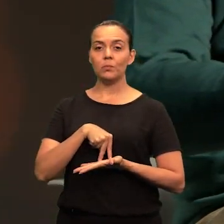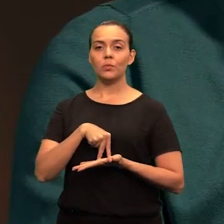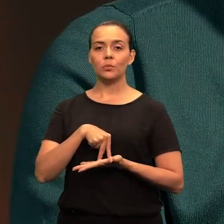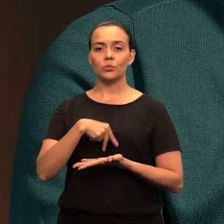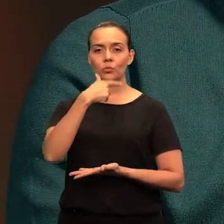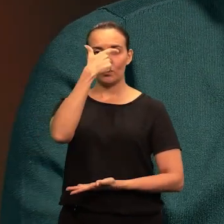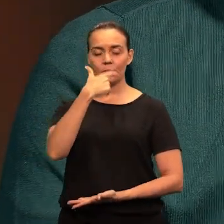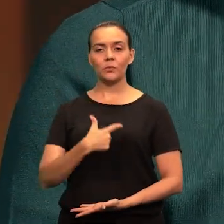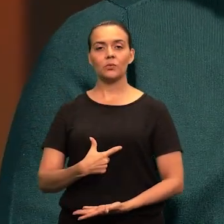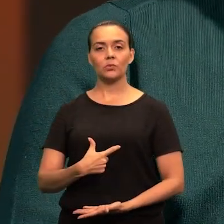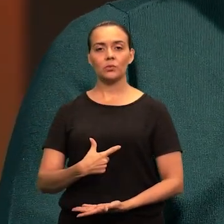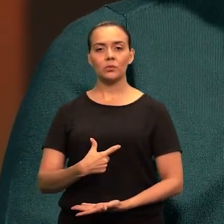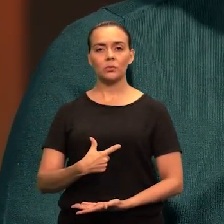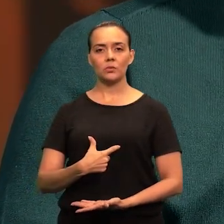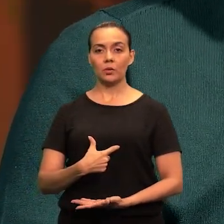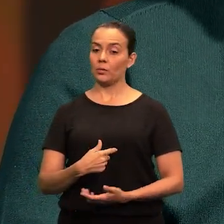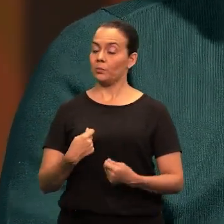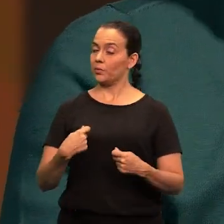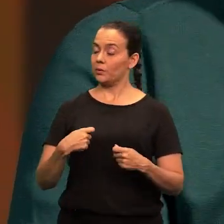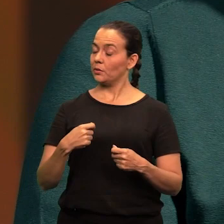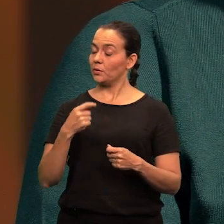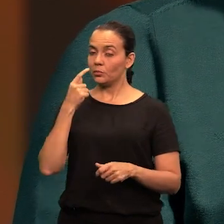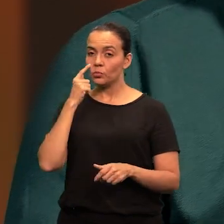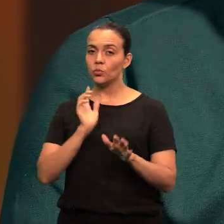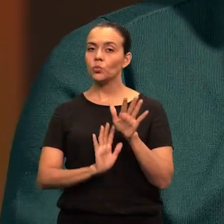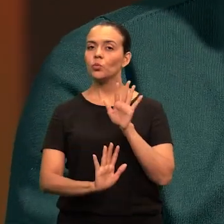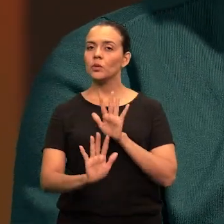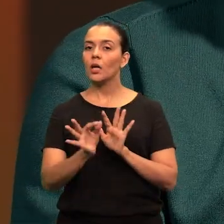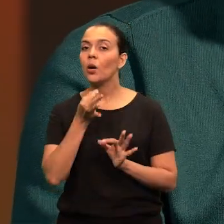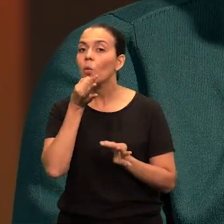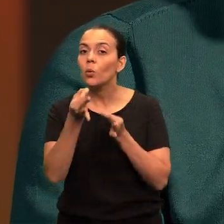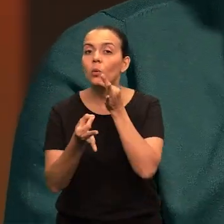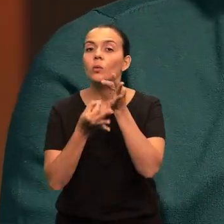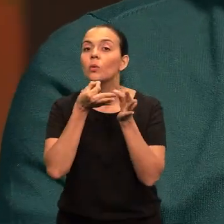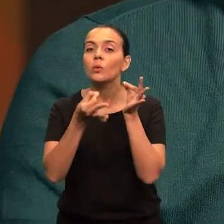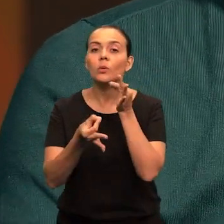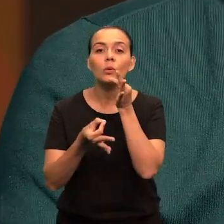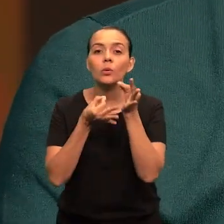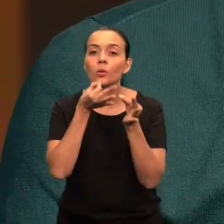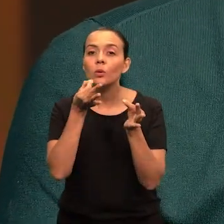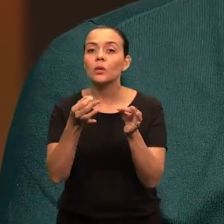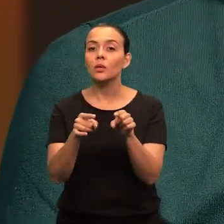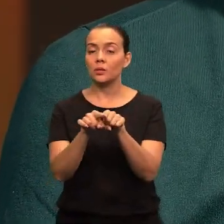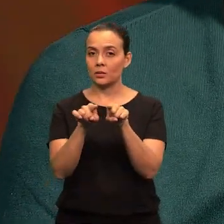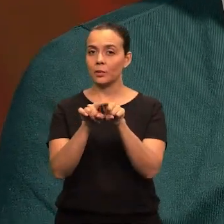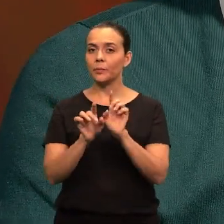Nesse sentido, temos que ser um pouco mais cuidadosos e mais críticos, porque dentre outras coisas,